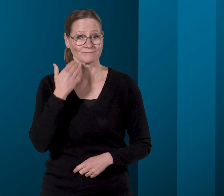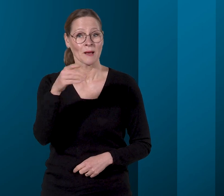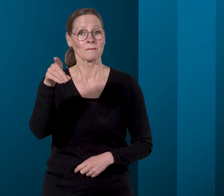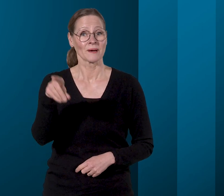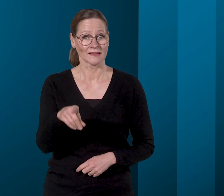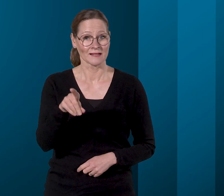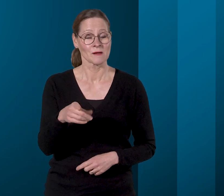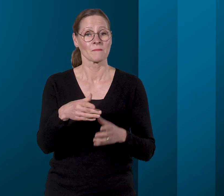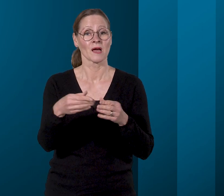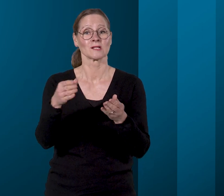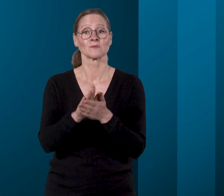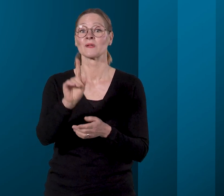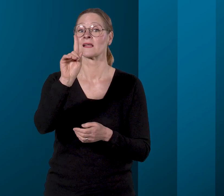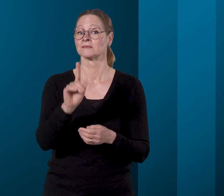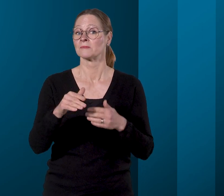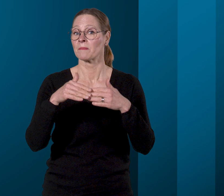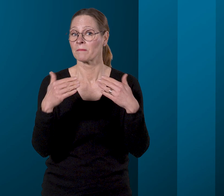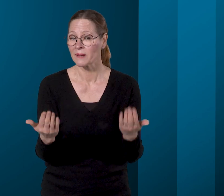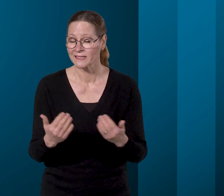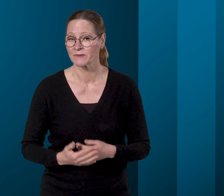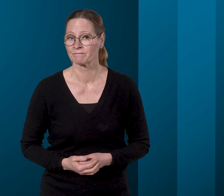perjantaina 1. maaliskuuta.